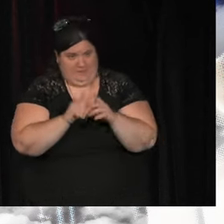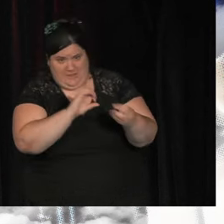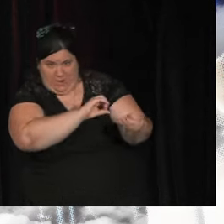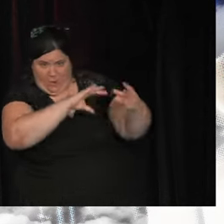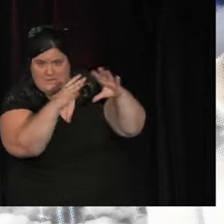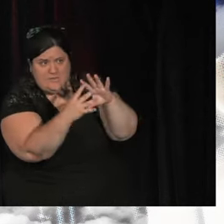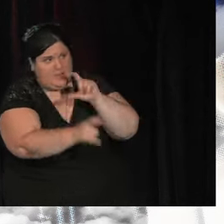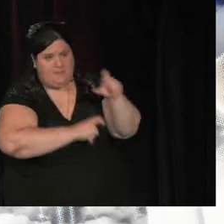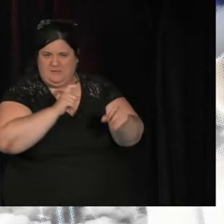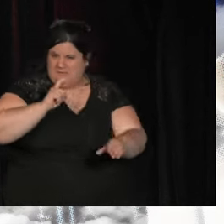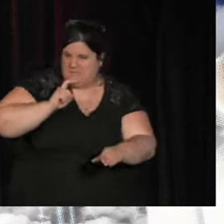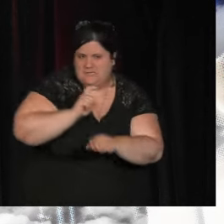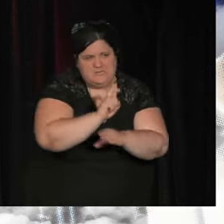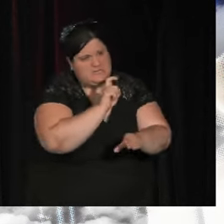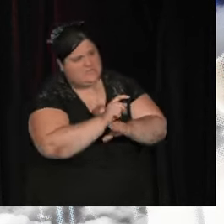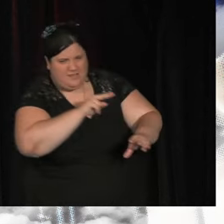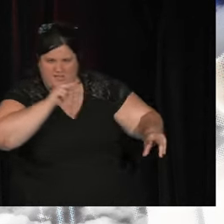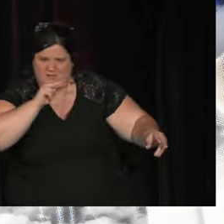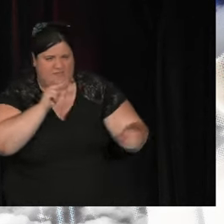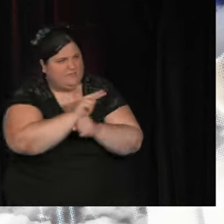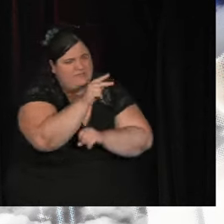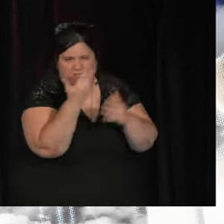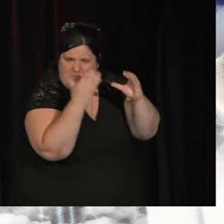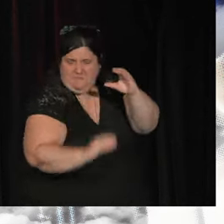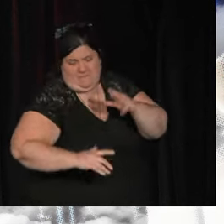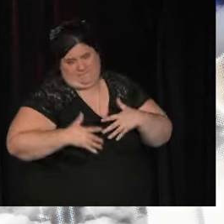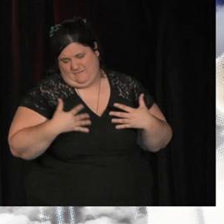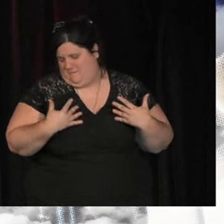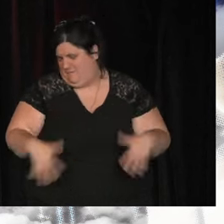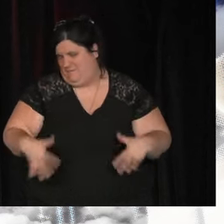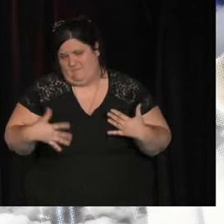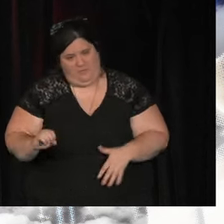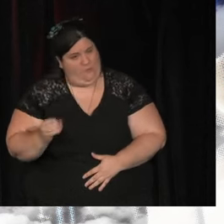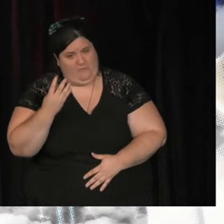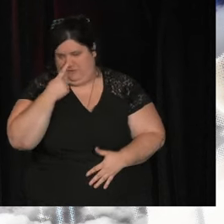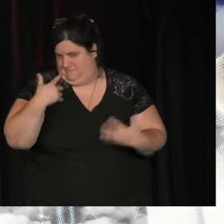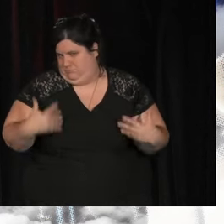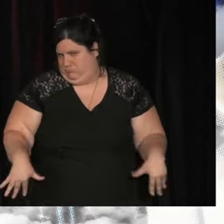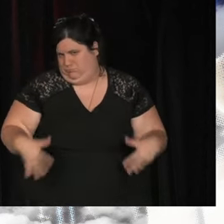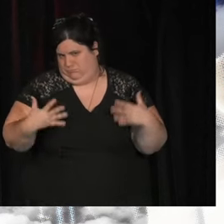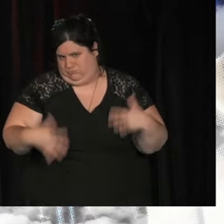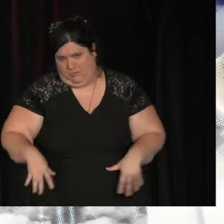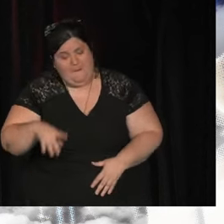Ça, vraiment Overwatch a été au cœur de tous les tumultes. Pourquoi ? Parce que c'était un jeu qui était extrêmement populaire et qui a réussi…